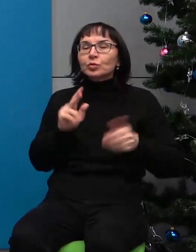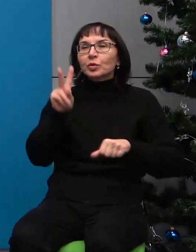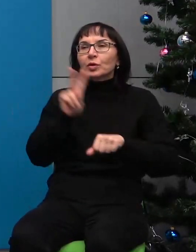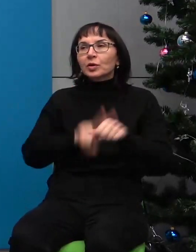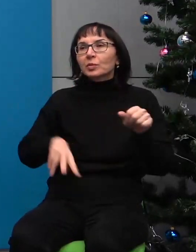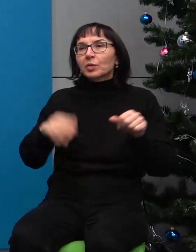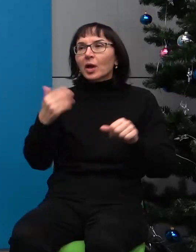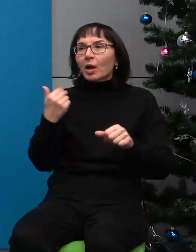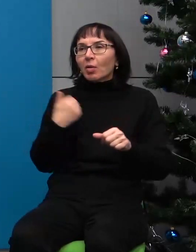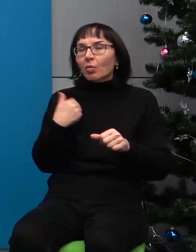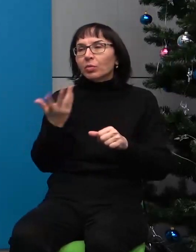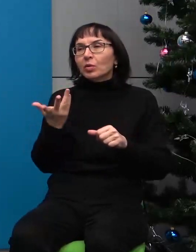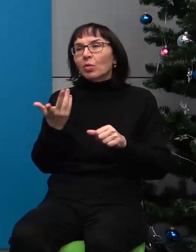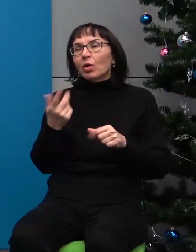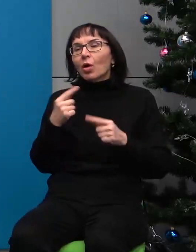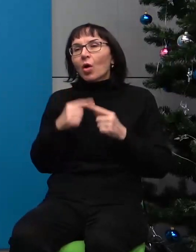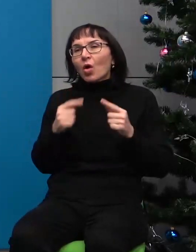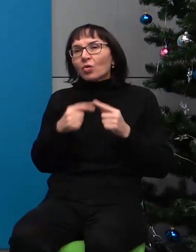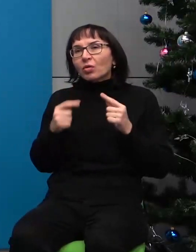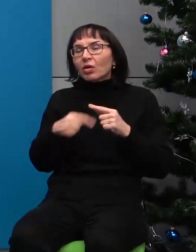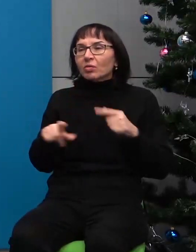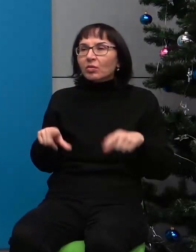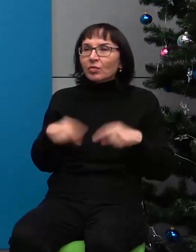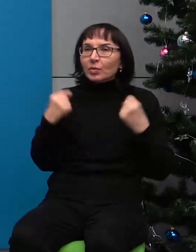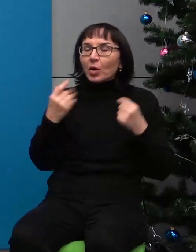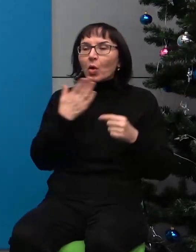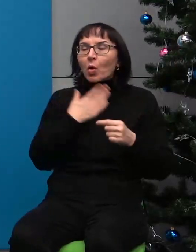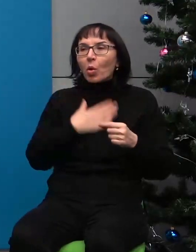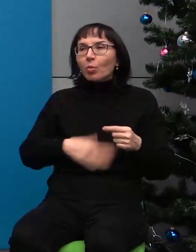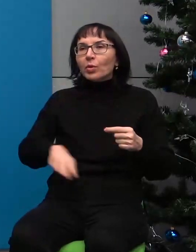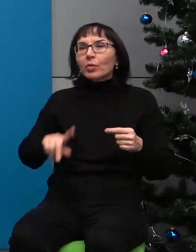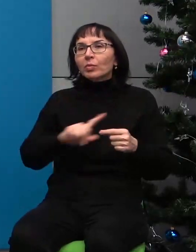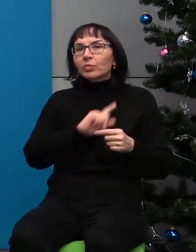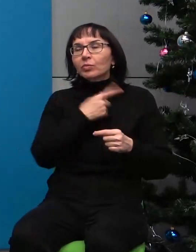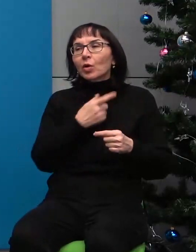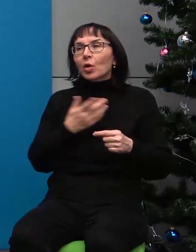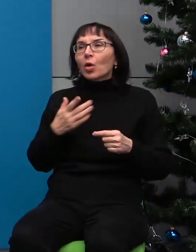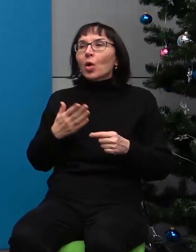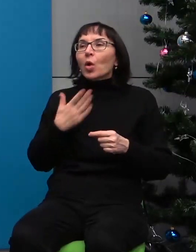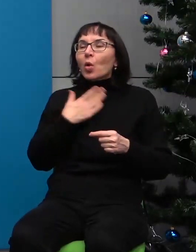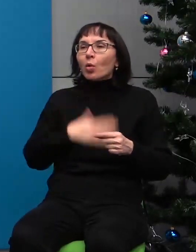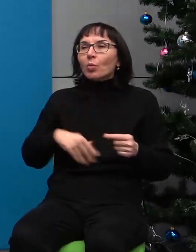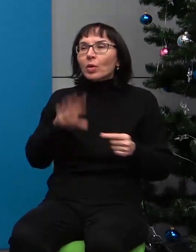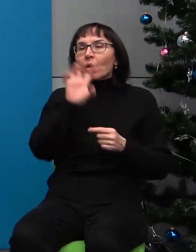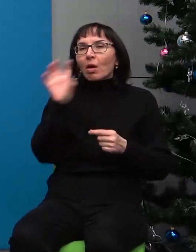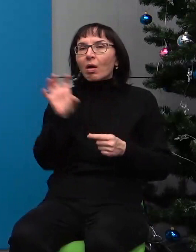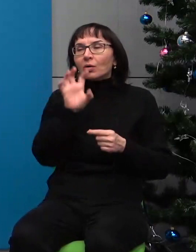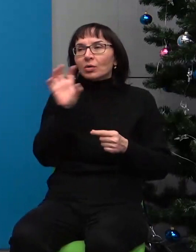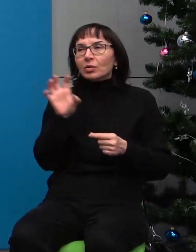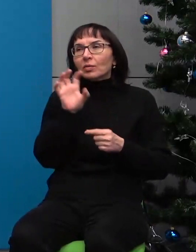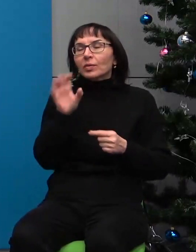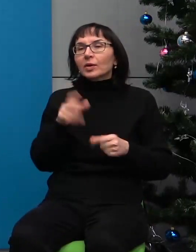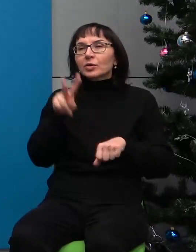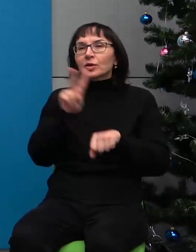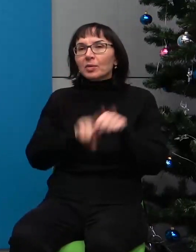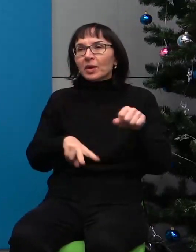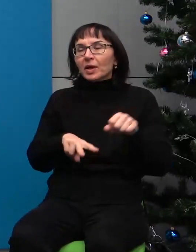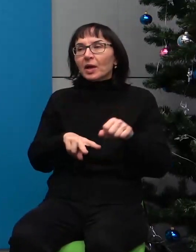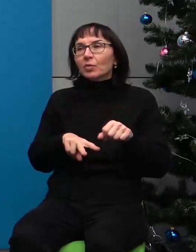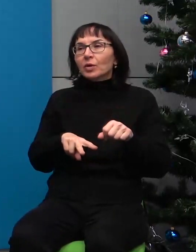trochę jakimś tam romansem, bo lubiłem kryminały, lubię oglądać kryminały. I powiedzmy, to było takie spełnienie marzeń na wtedy.